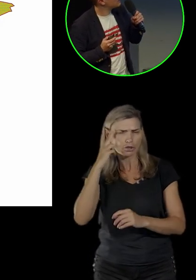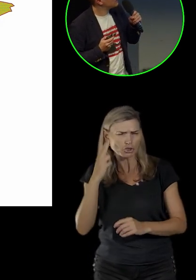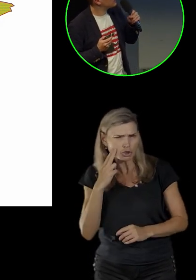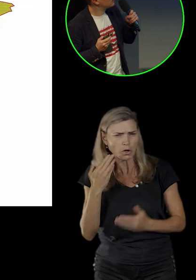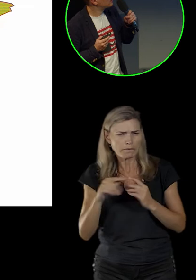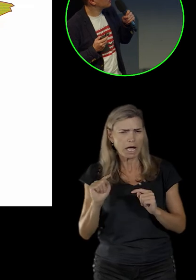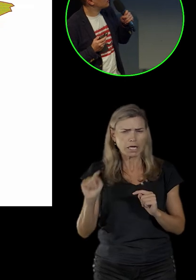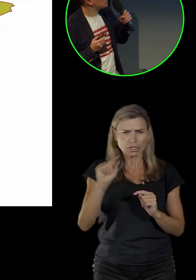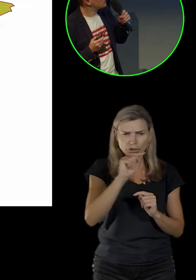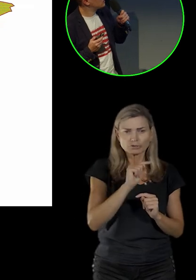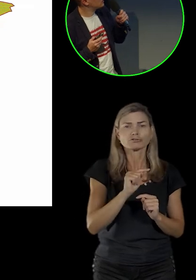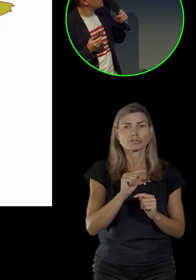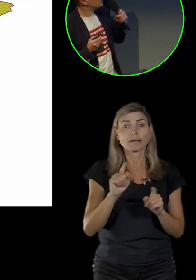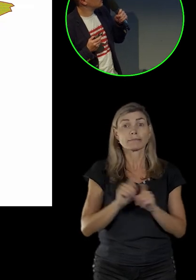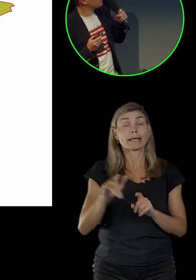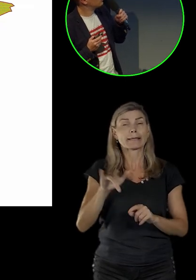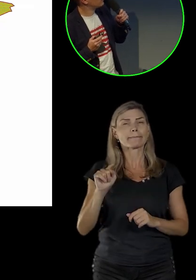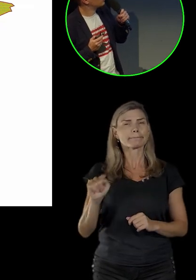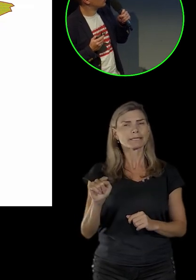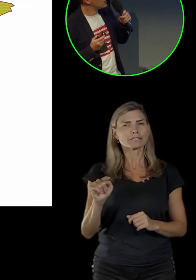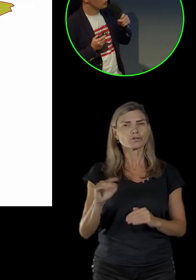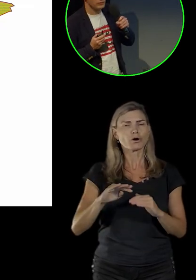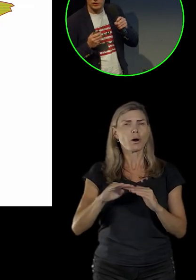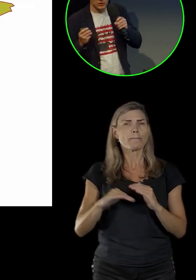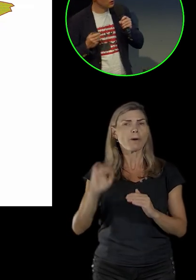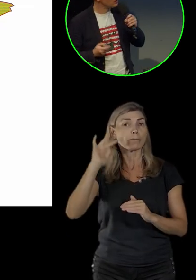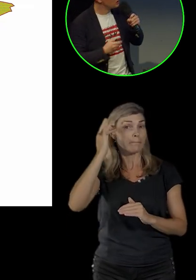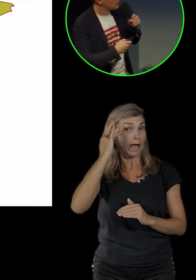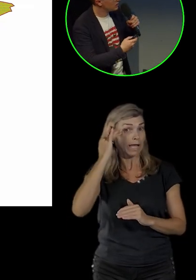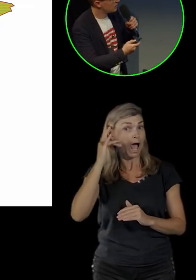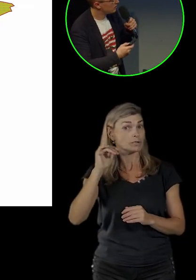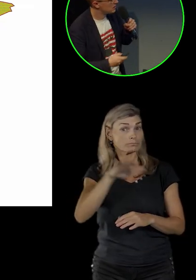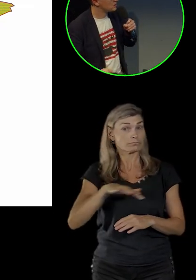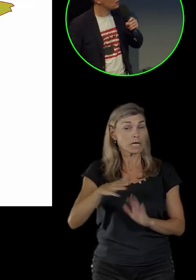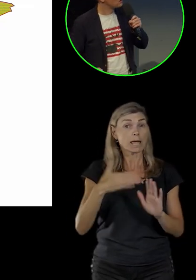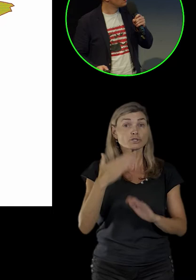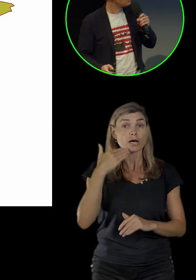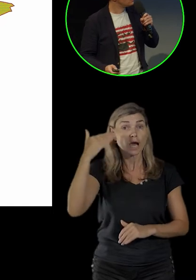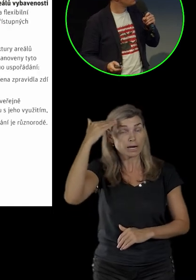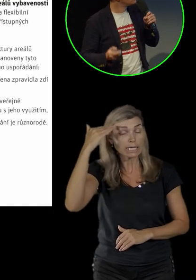ale i lokality pod památkovou ochranou, památkové zóny jako Karlín, Malá Strana.